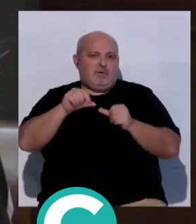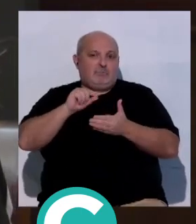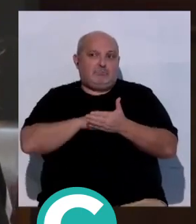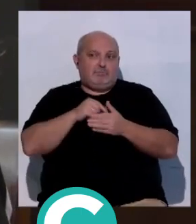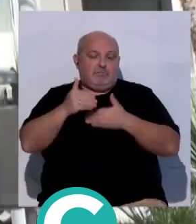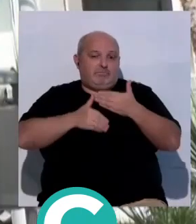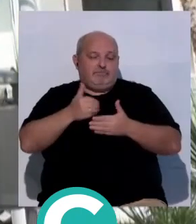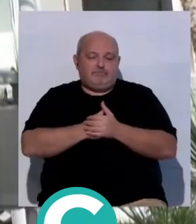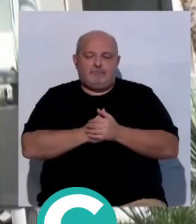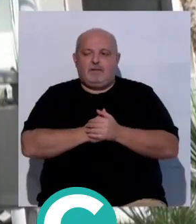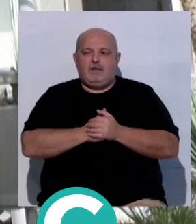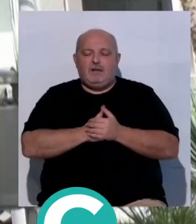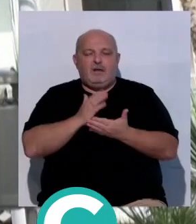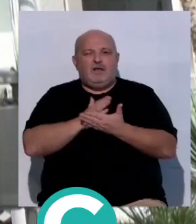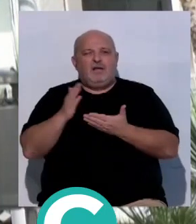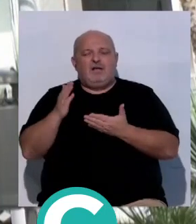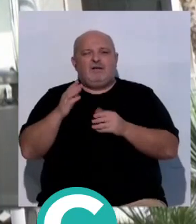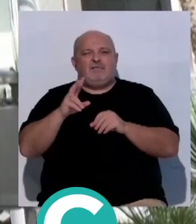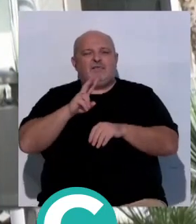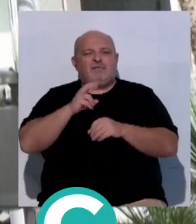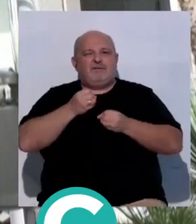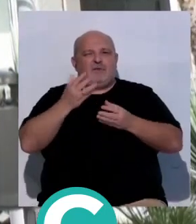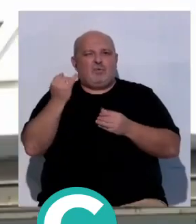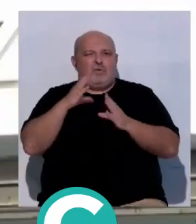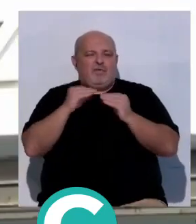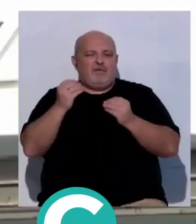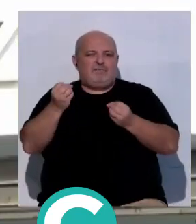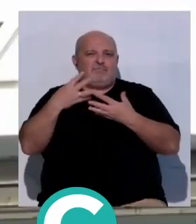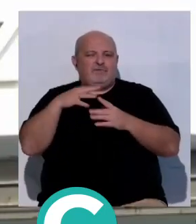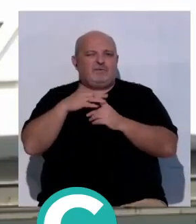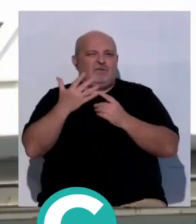que ir por otra parte tras la declaración de la junta de Andalucía de la situación excepcional de